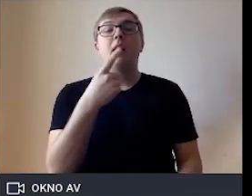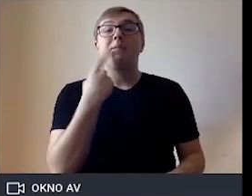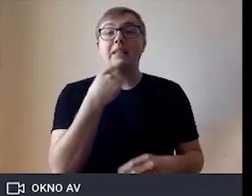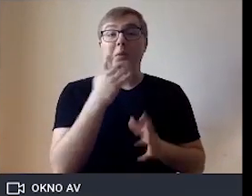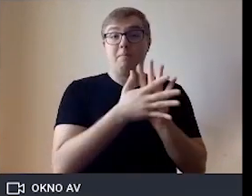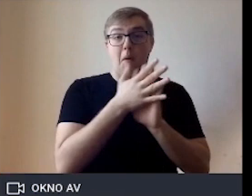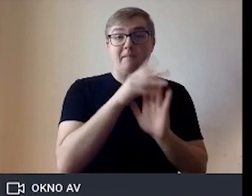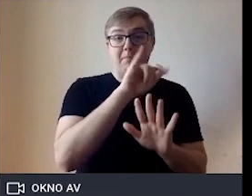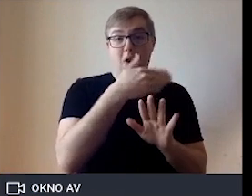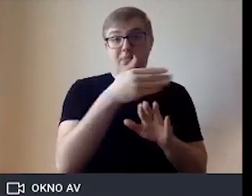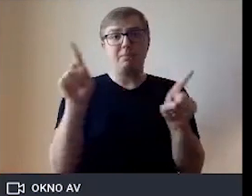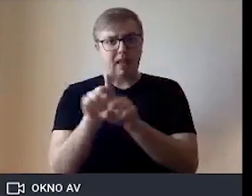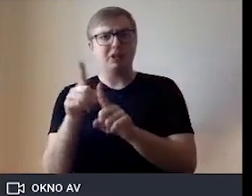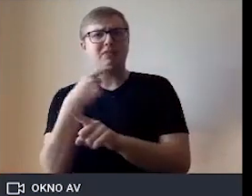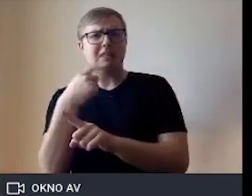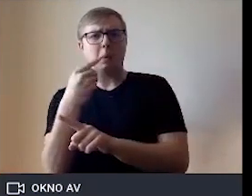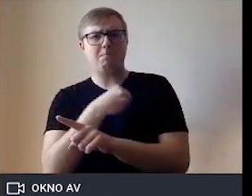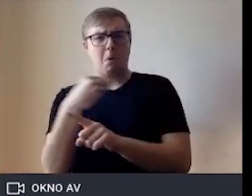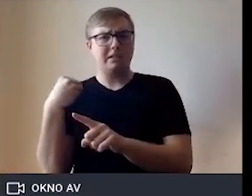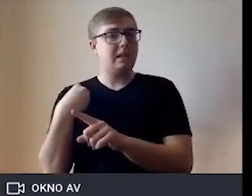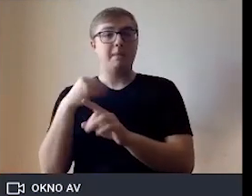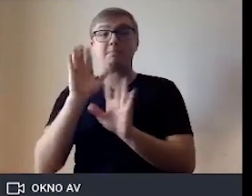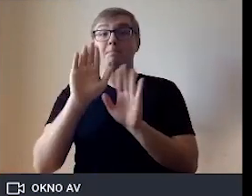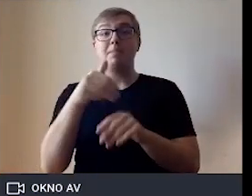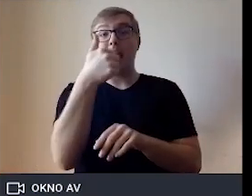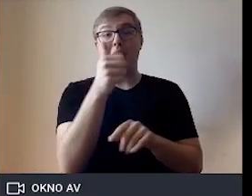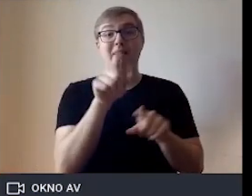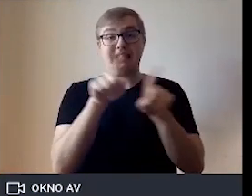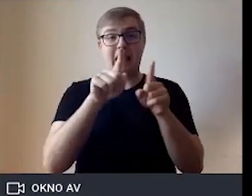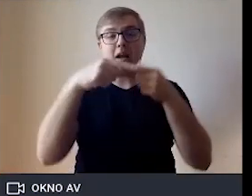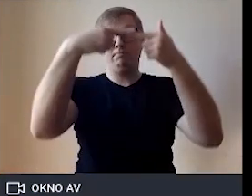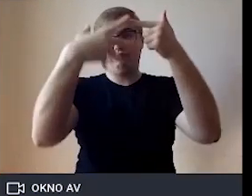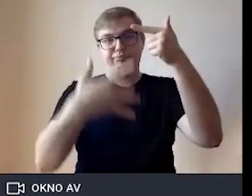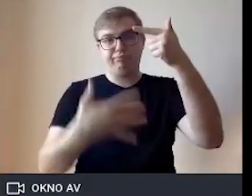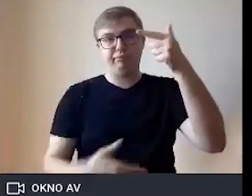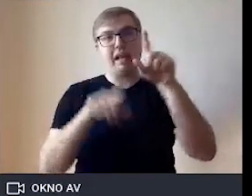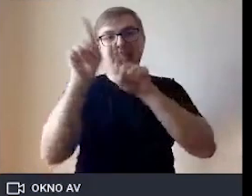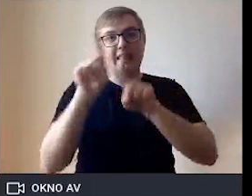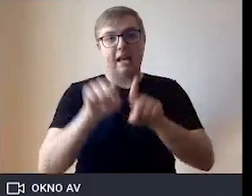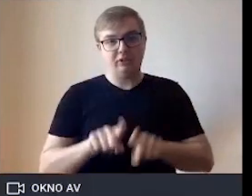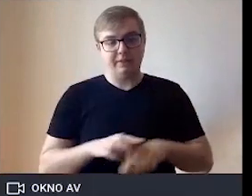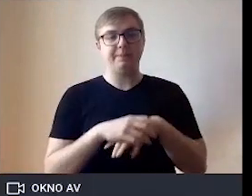W PJM, a także w j. polskim jeden znak/jedno słowo zawiera w sobie wiele znaczeń.